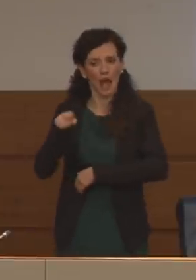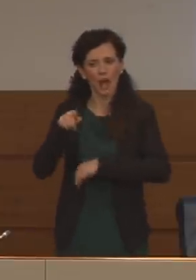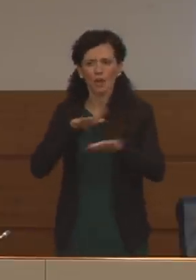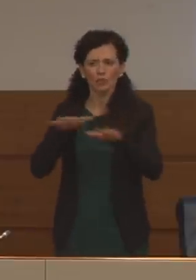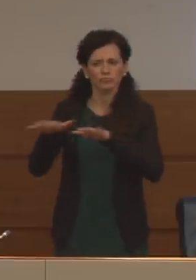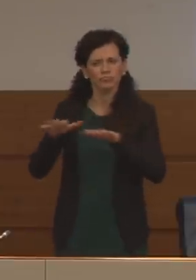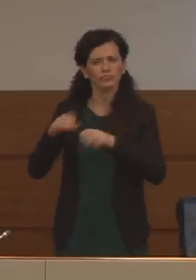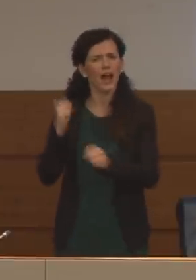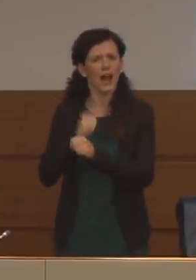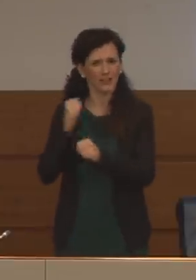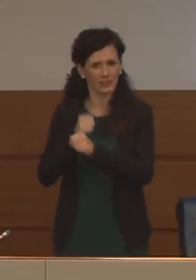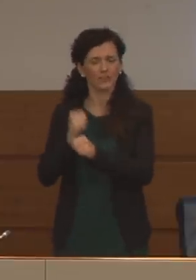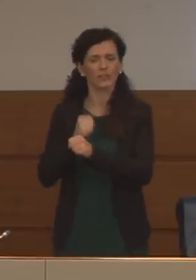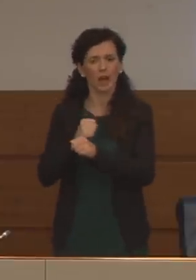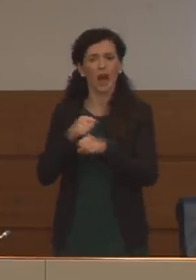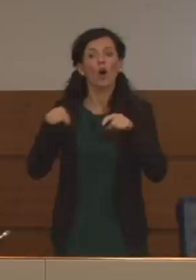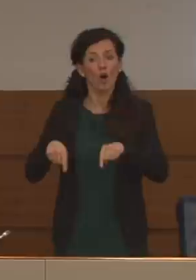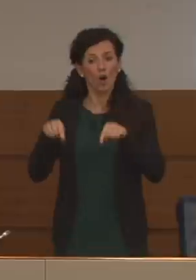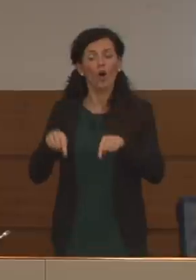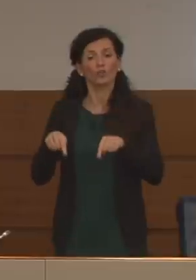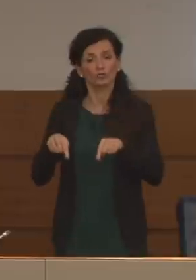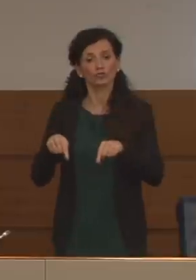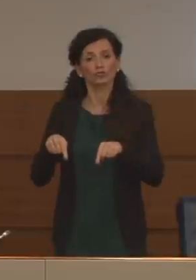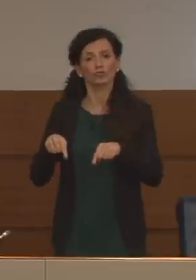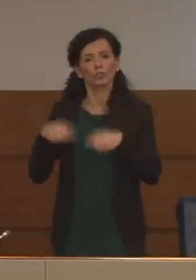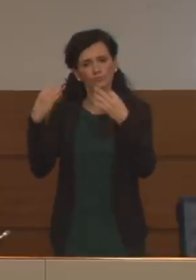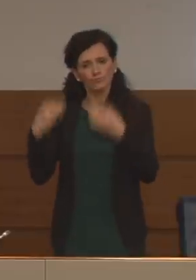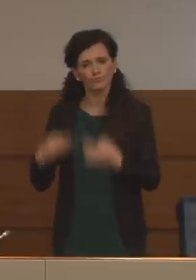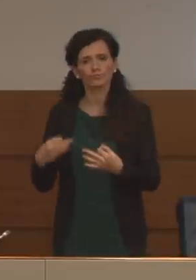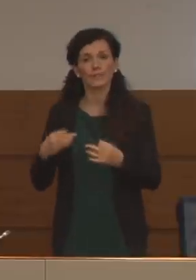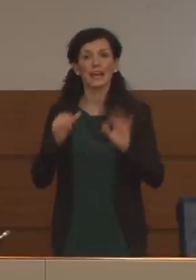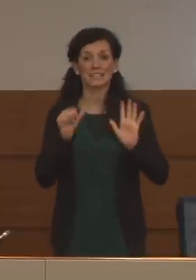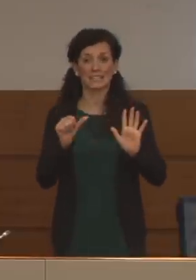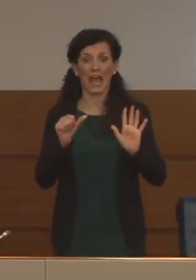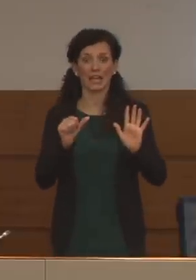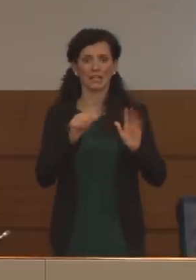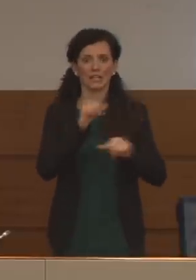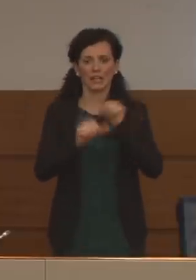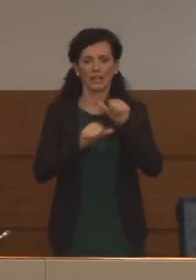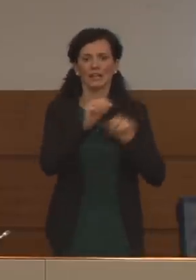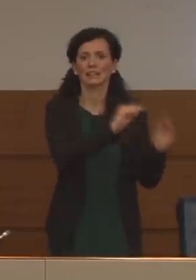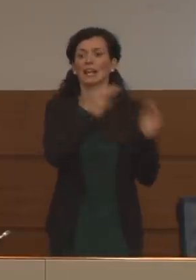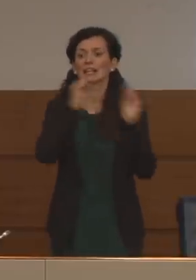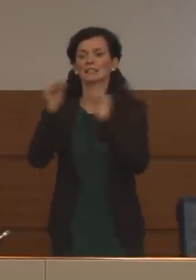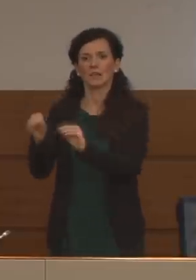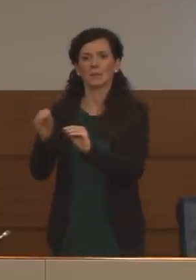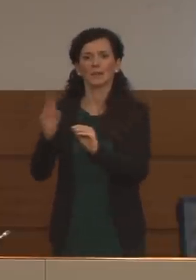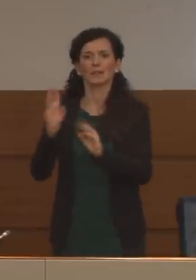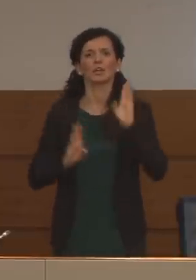oggi sono stati disposti ulteriori 6 trasferimenti rispetto a ieri e il